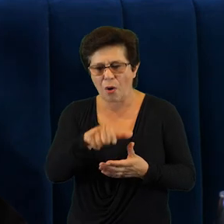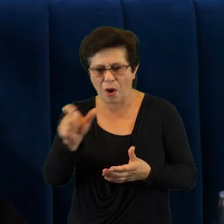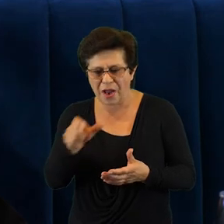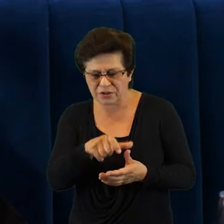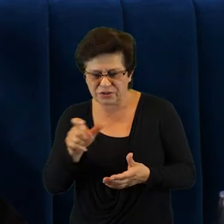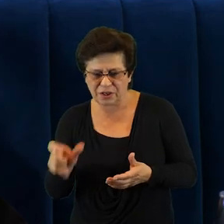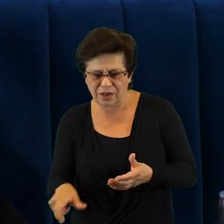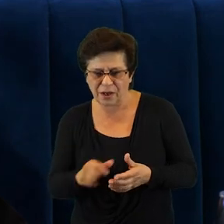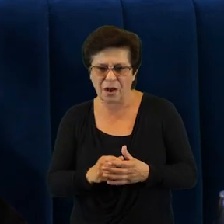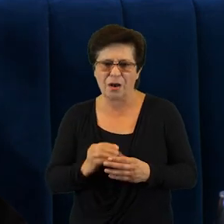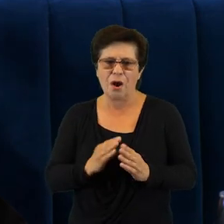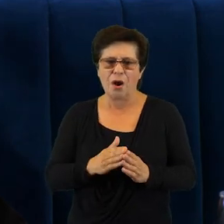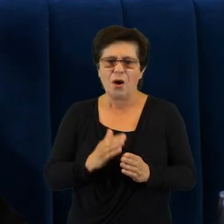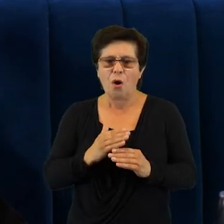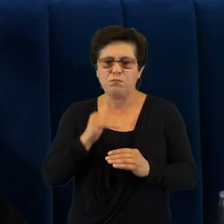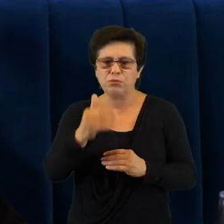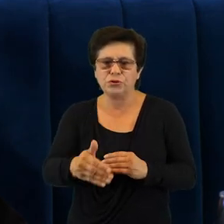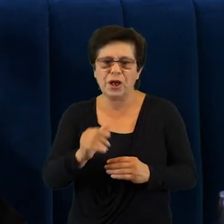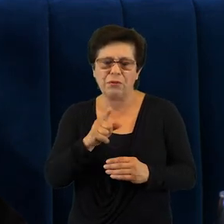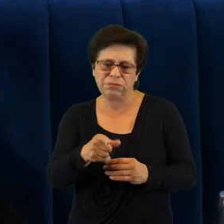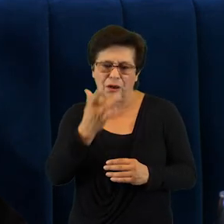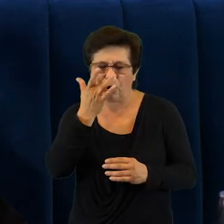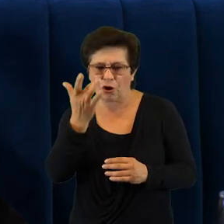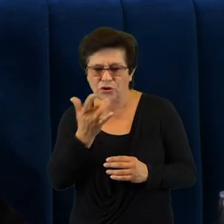i który zmarł z głodu w czasie oblężenia Leningradu.